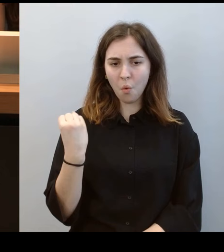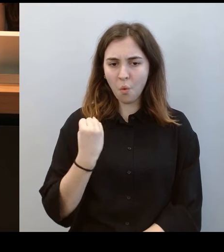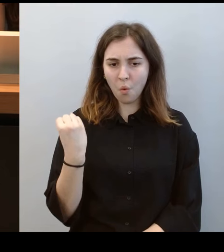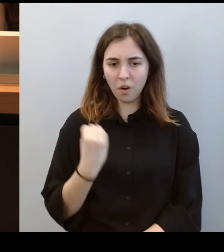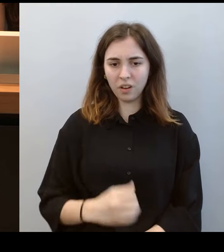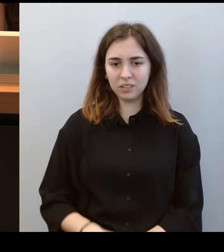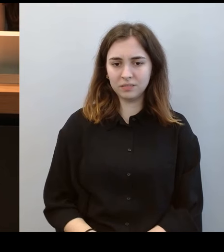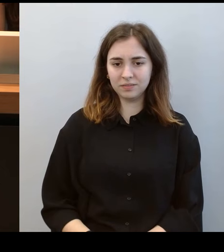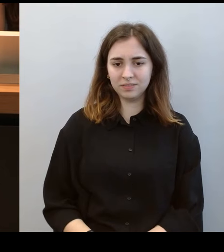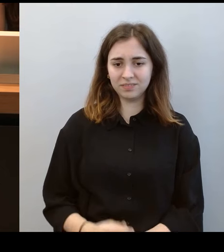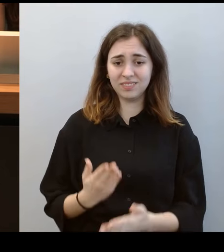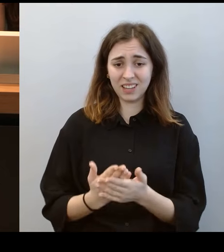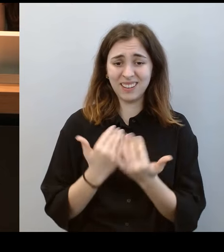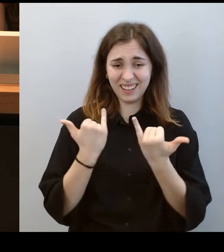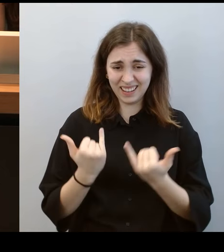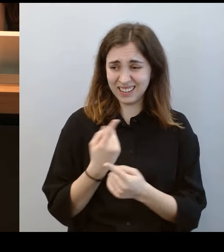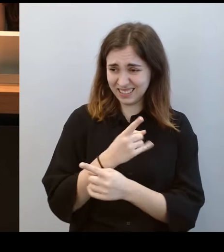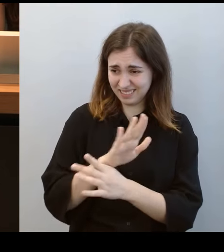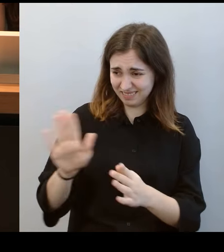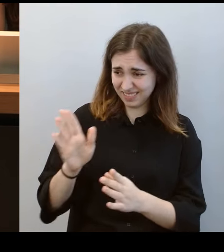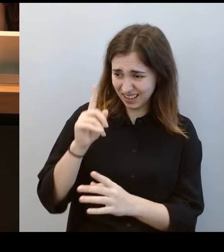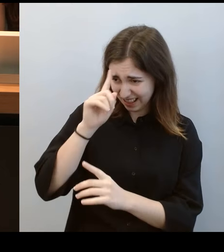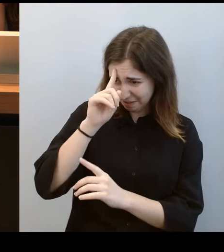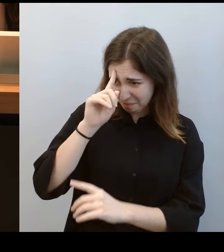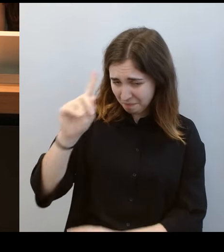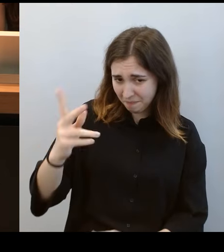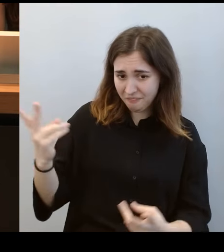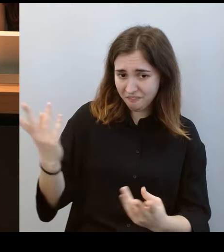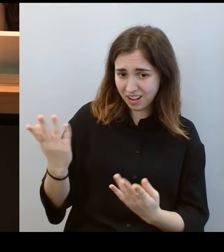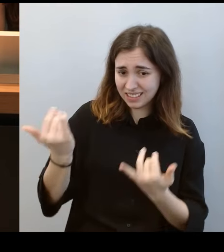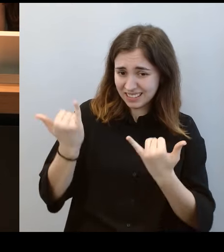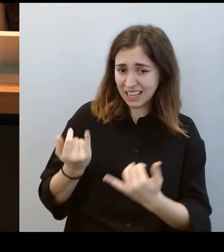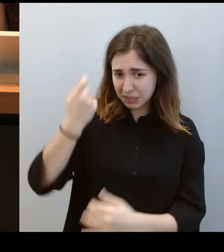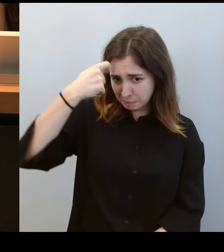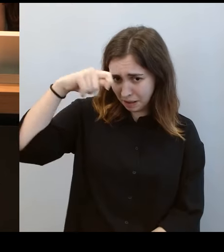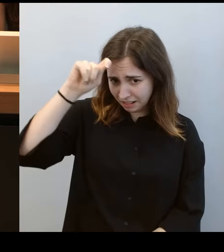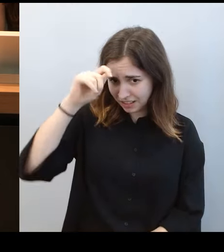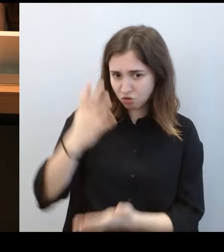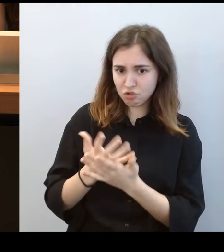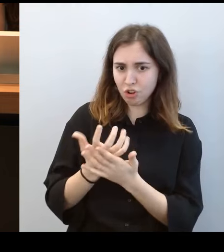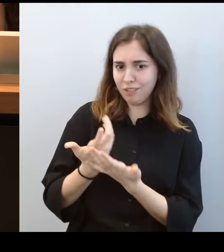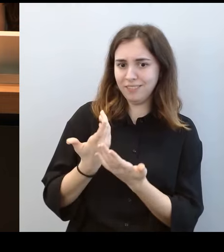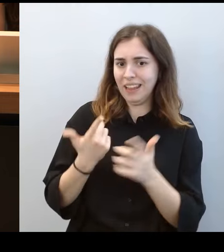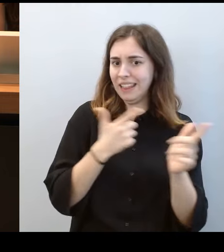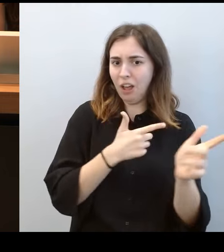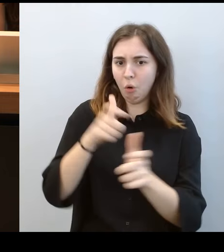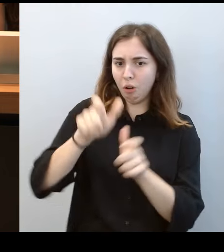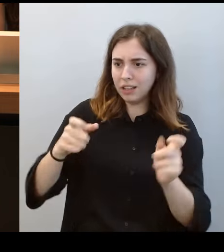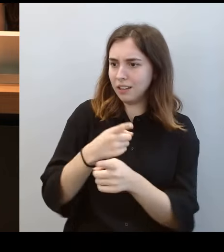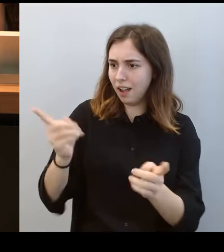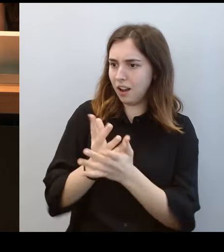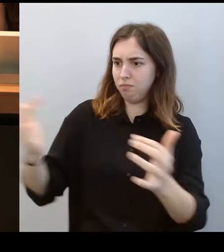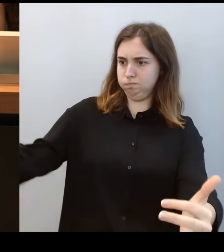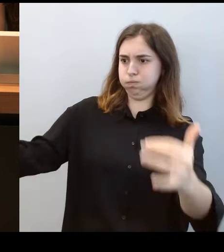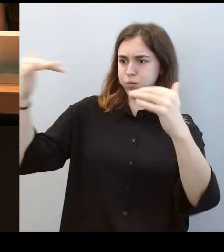Terroristen jetzt nach Berlin kommen. Das ist ja der Ansatzpunkt, mit dem sie eine gewisse Stimmung erzeugen wollen.